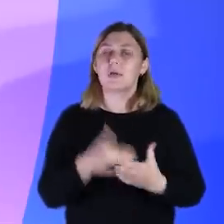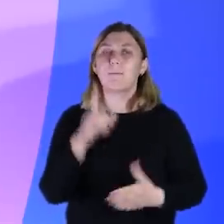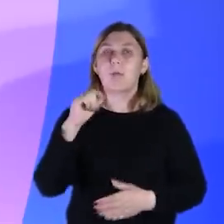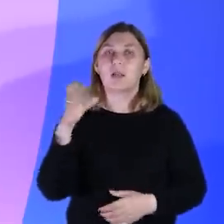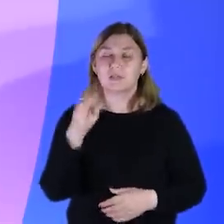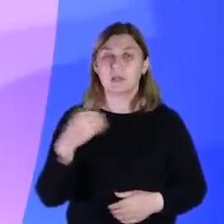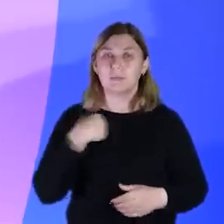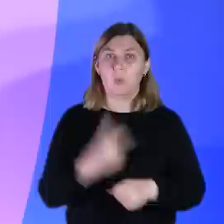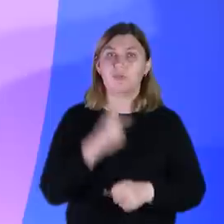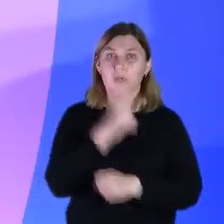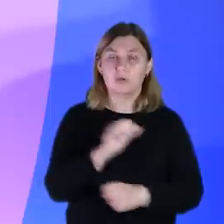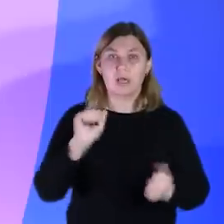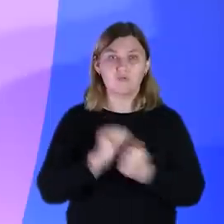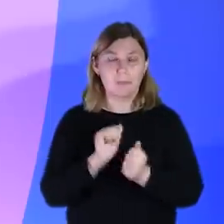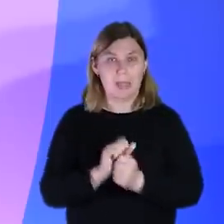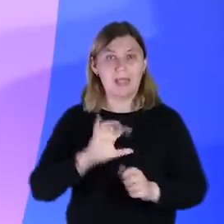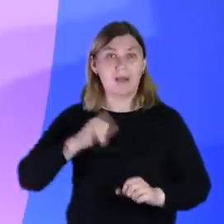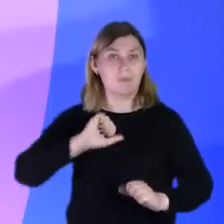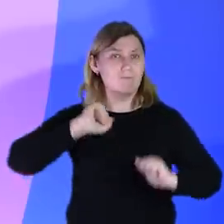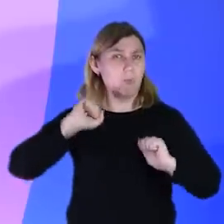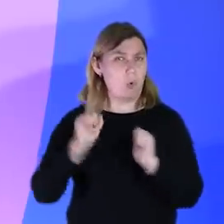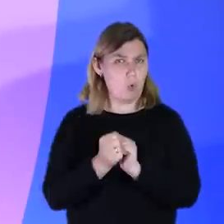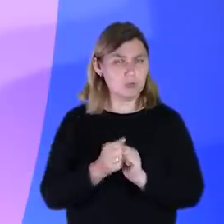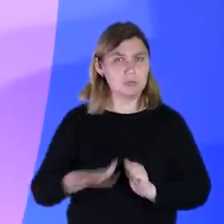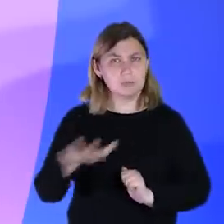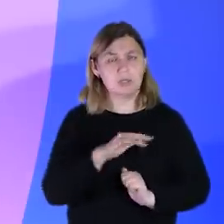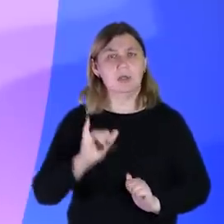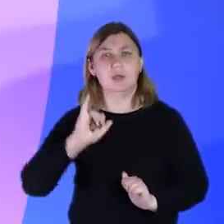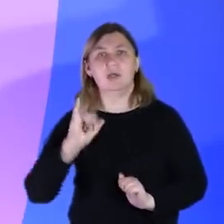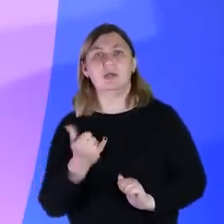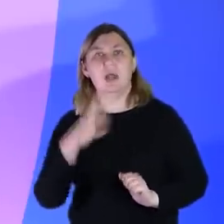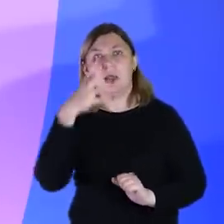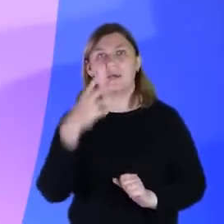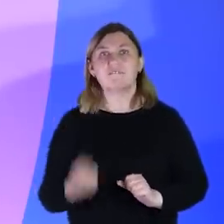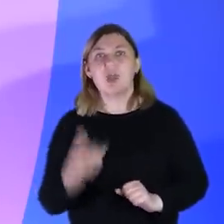dostępne zimą, kiedy wszystko zamazało, niż w okresie wiosny i jesieni, kiedy w zasadzie